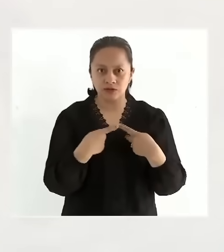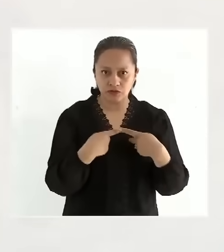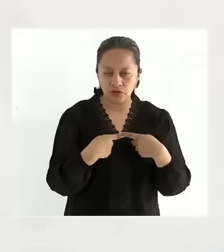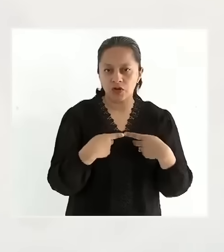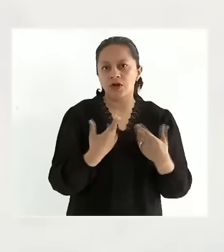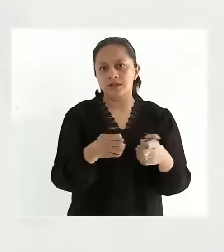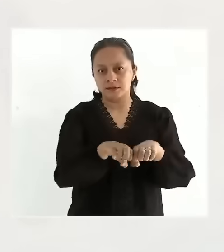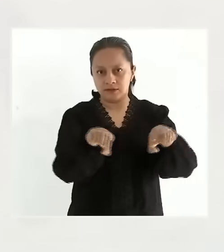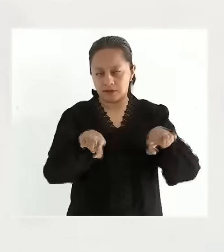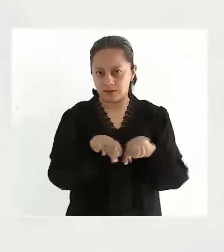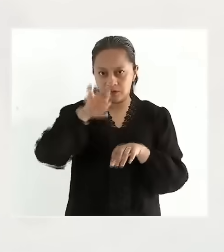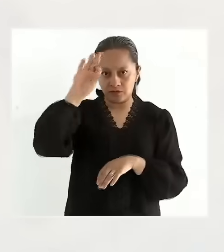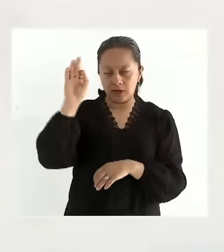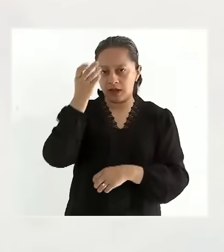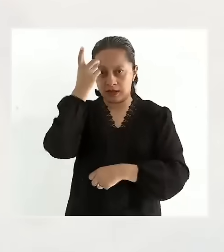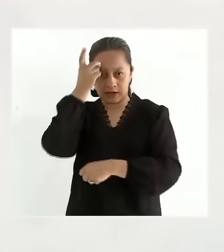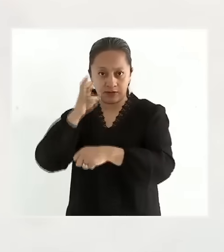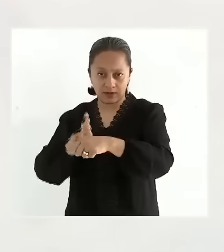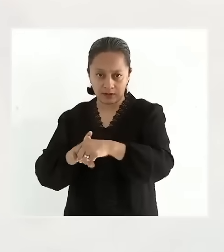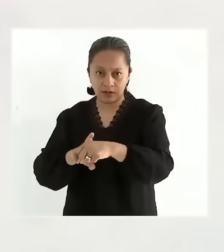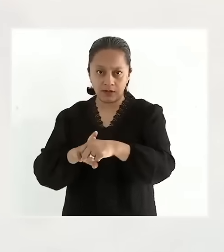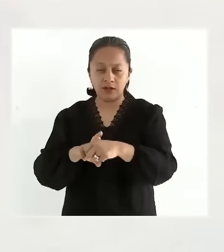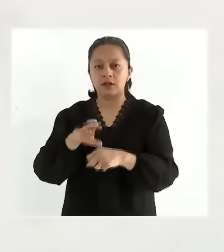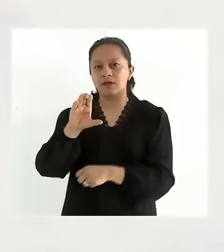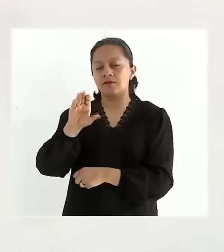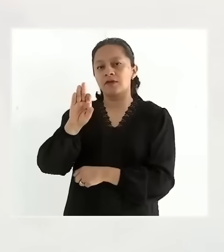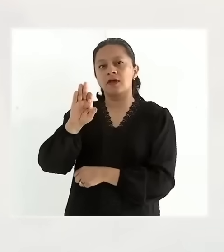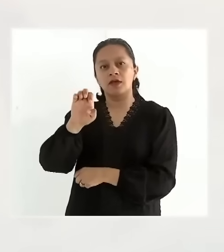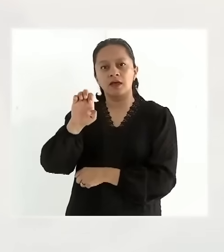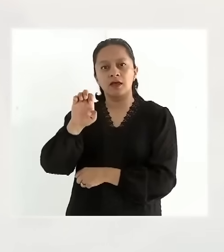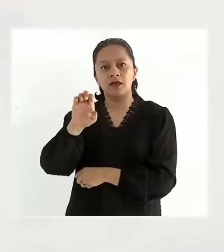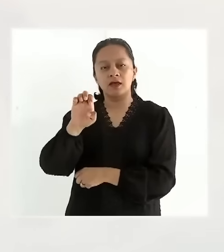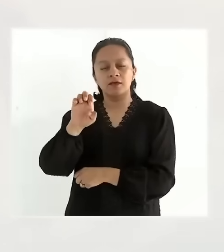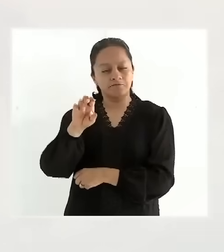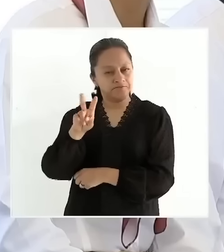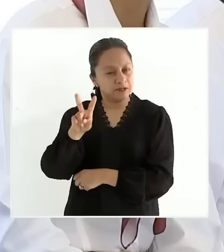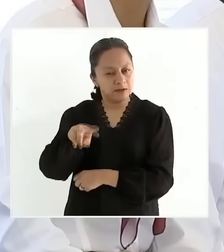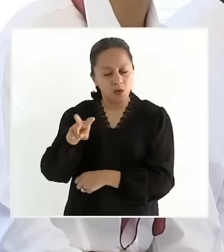a la directora de la de la Comisión Federal de Electricidad. De verdad era impresionante cómo